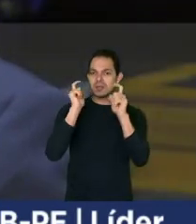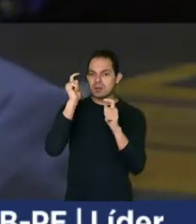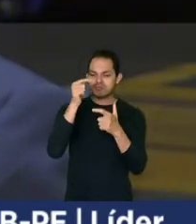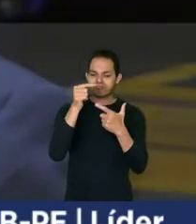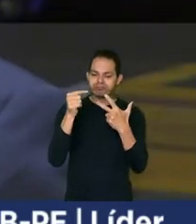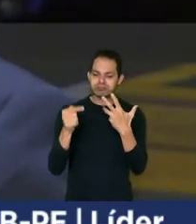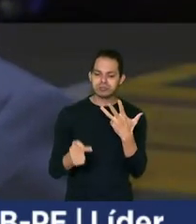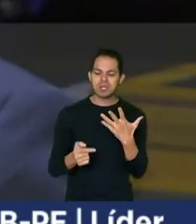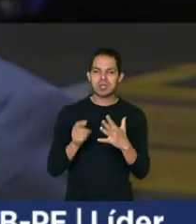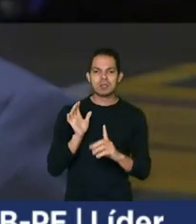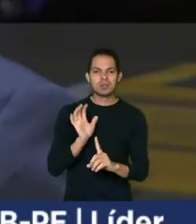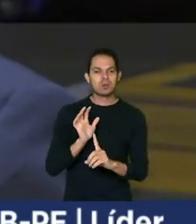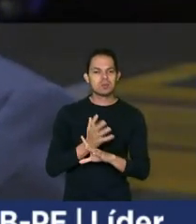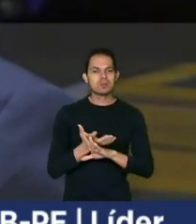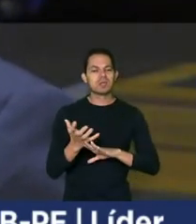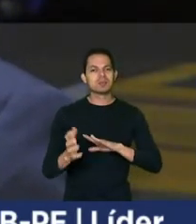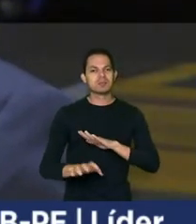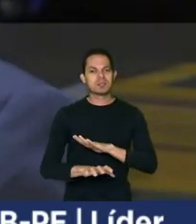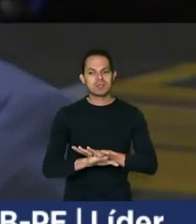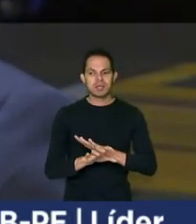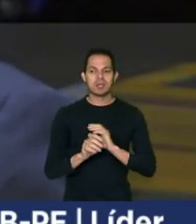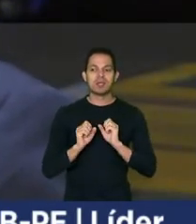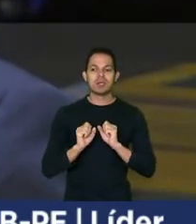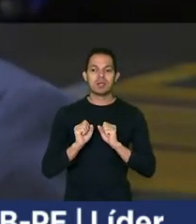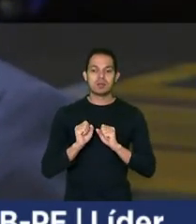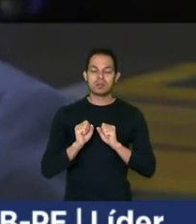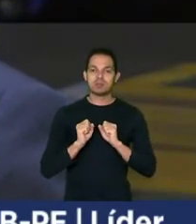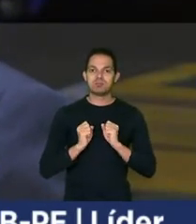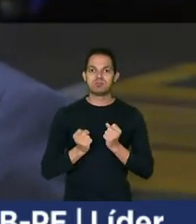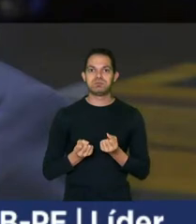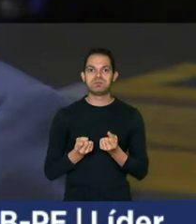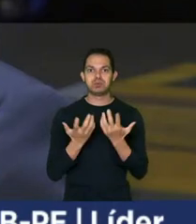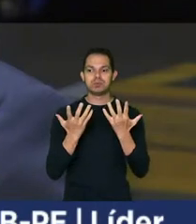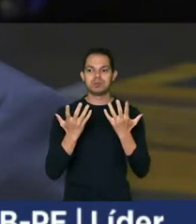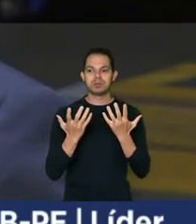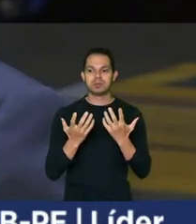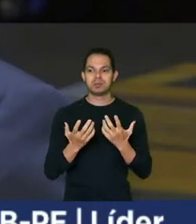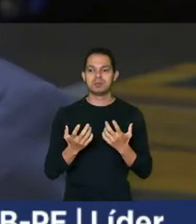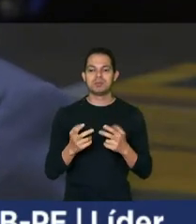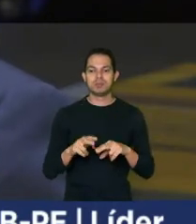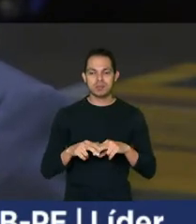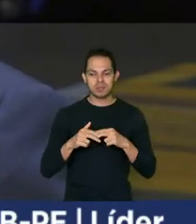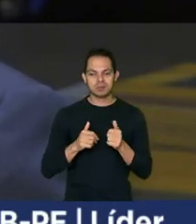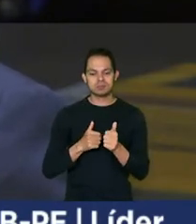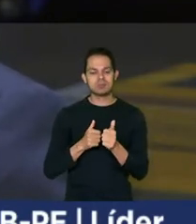FIZERAM E AS PREOCUPAÇÕES COM OS IMPACTOS AMBIENTAIS QUE PODERÃO SER GERADOS. ENTÃO NÓS VAMOS ACOMPANHAR A